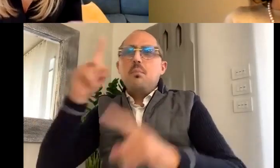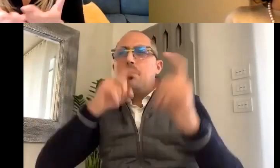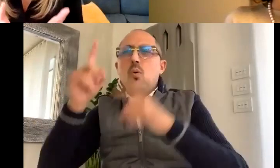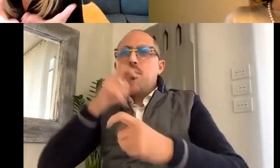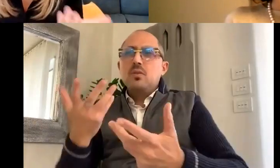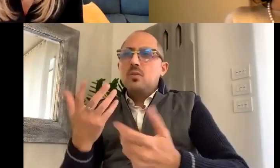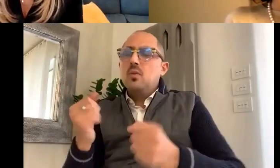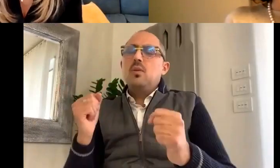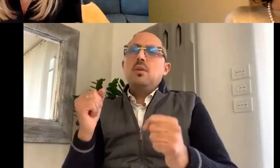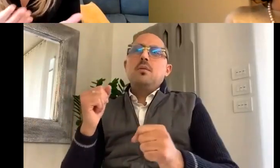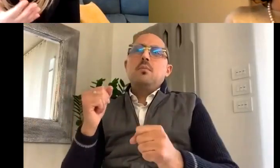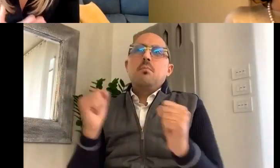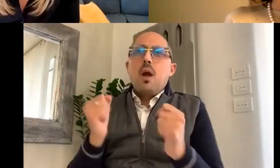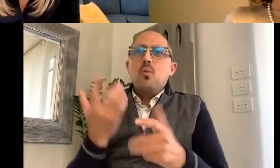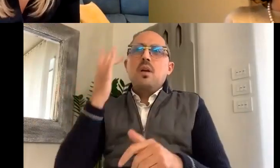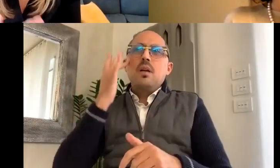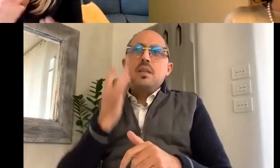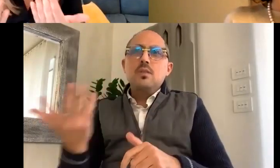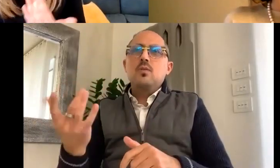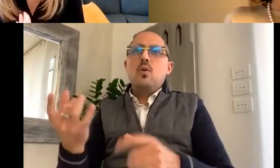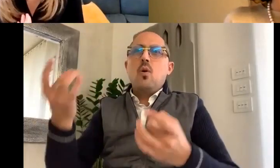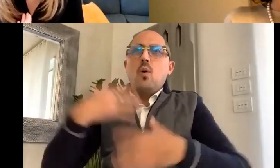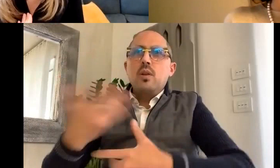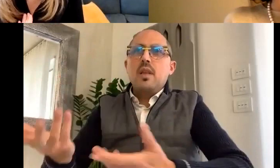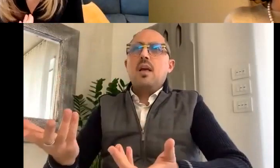appunto con le mascherine non si riescono a far comprendere e non comprendono.